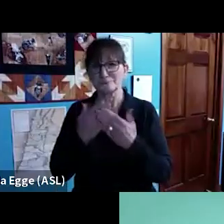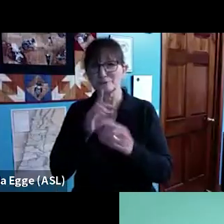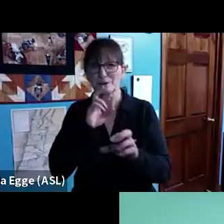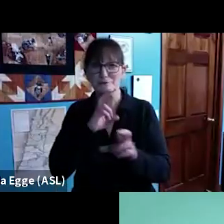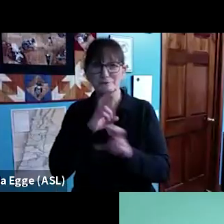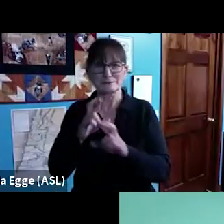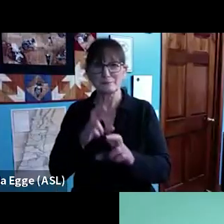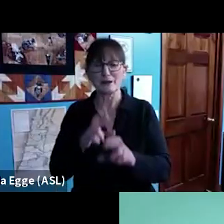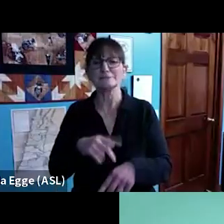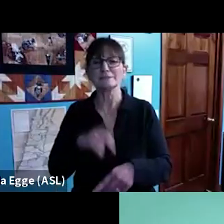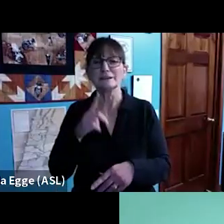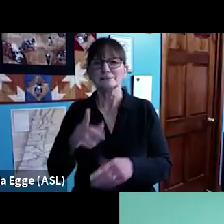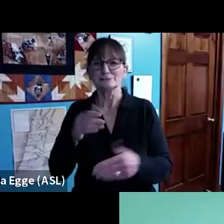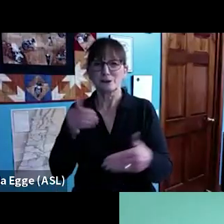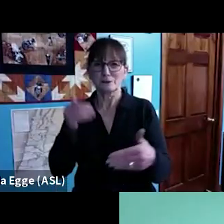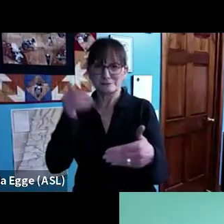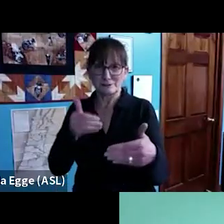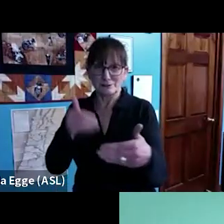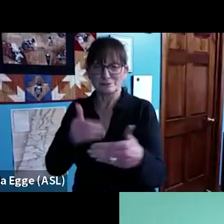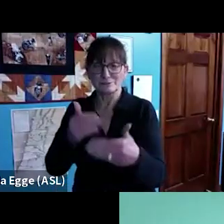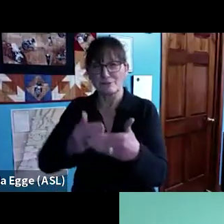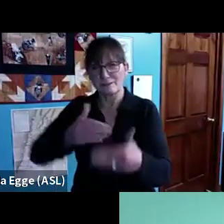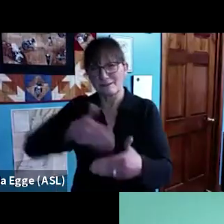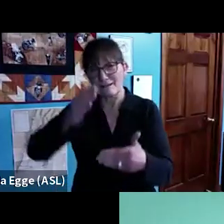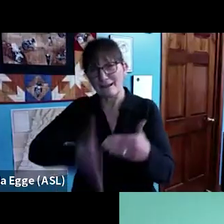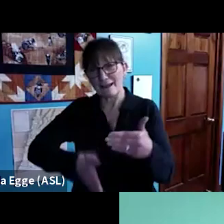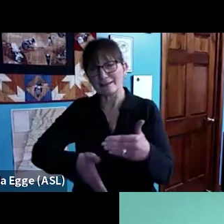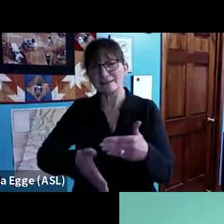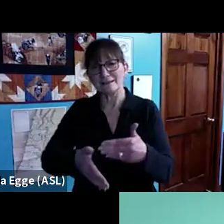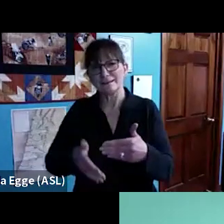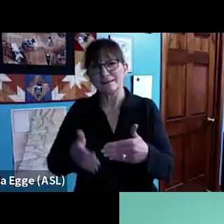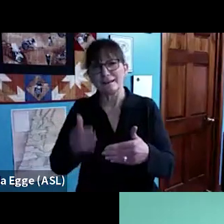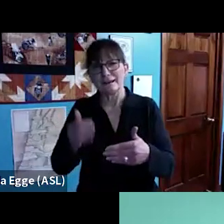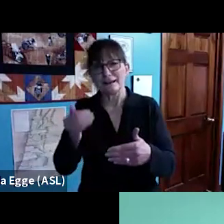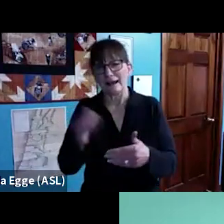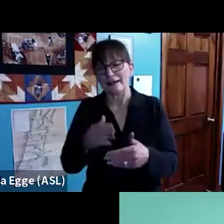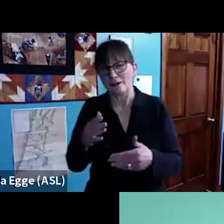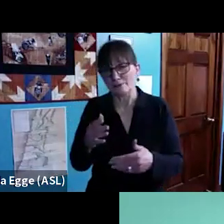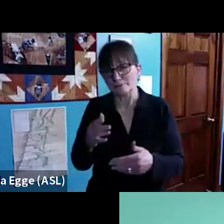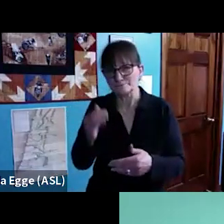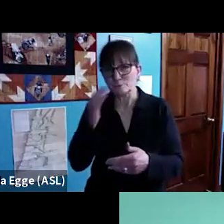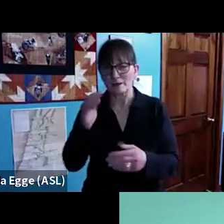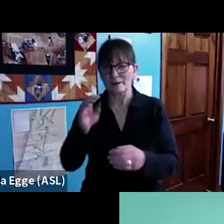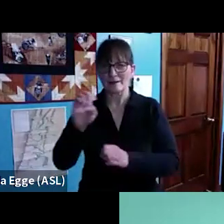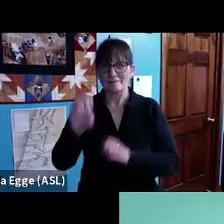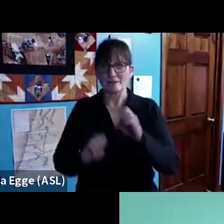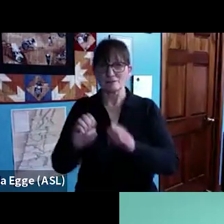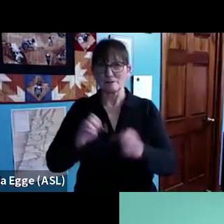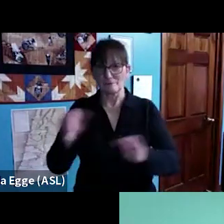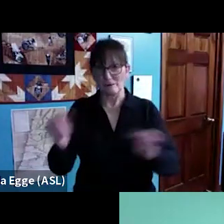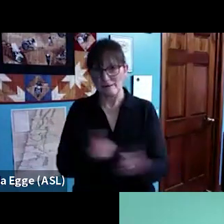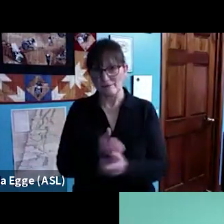¿Alguien ve alguna otra pregunta a la que no hayamos llegado y que debamos responder?